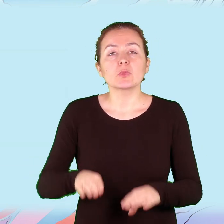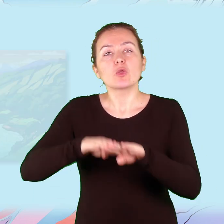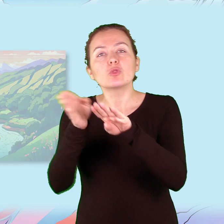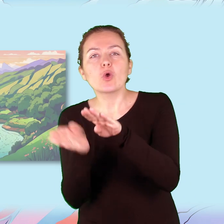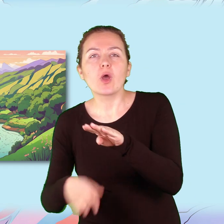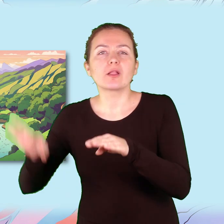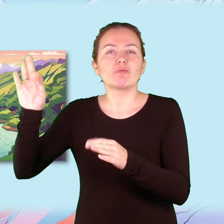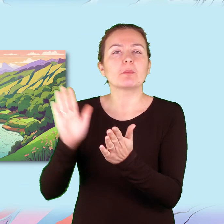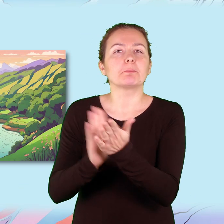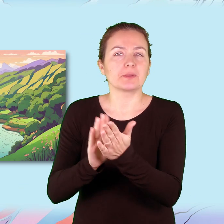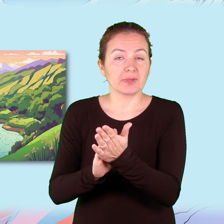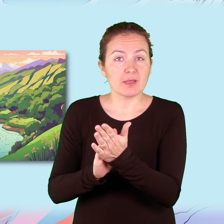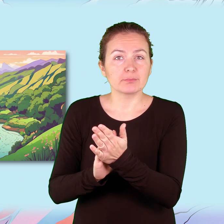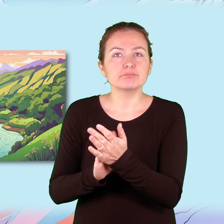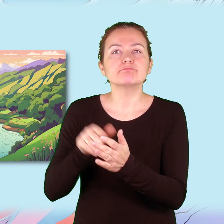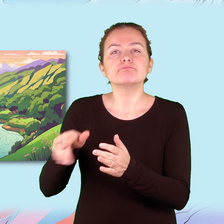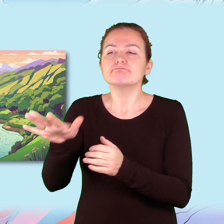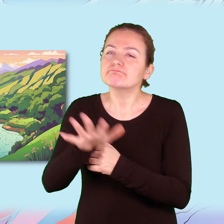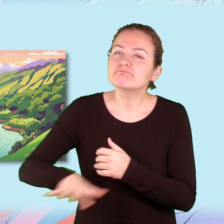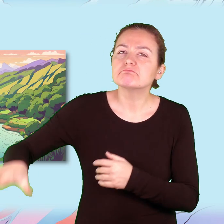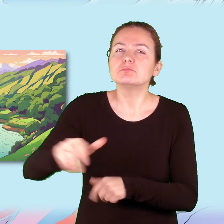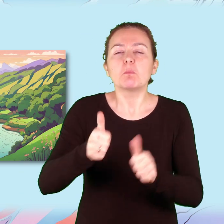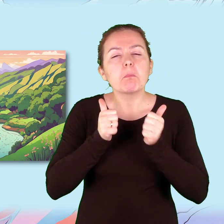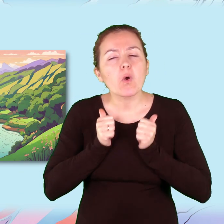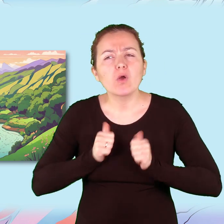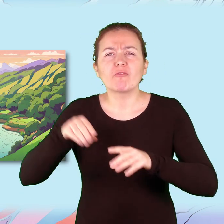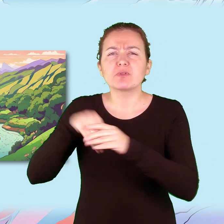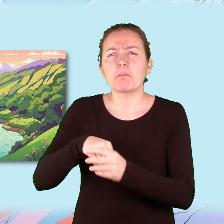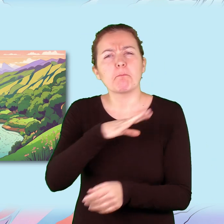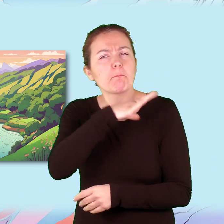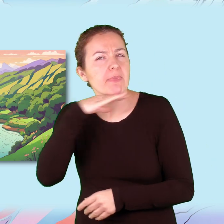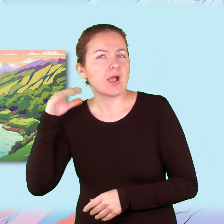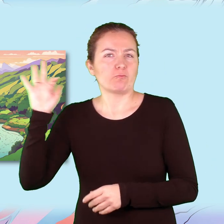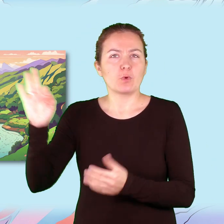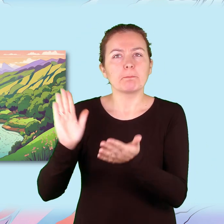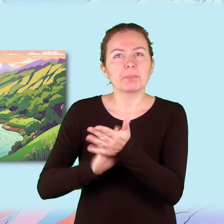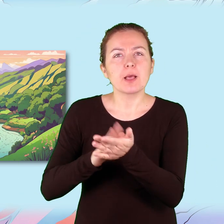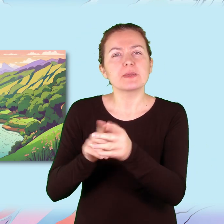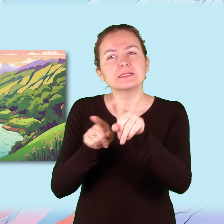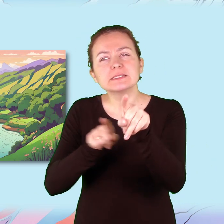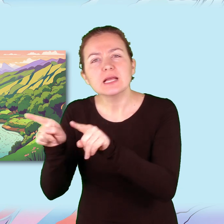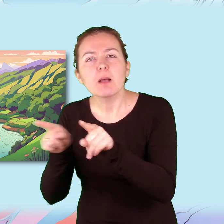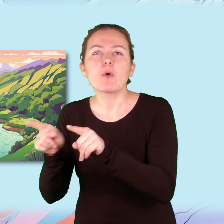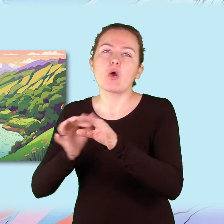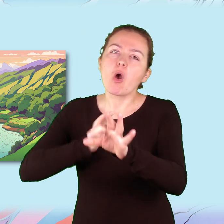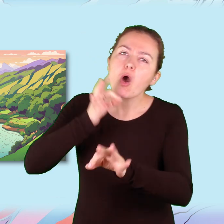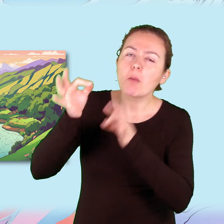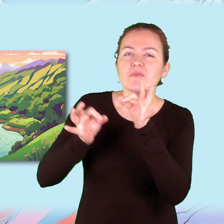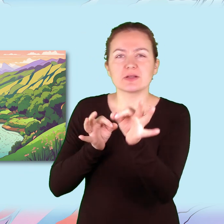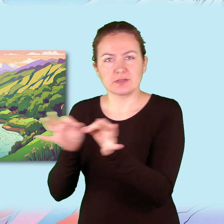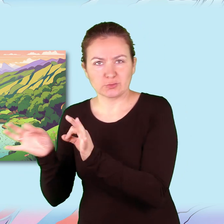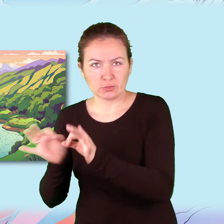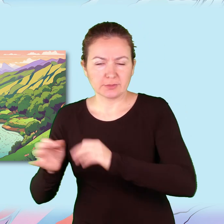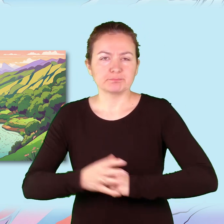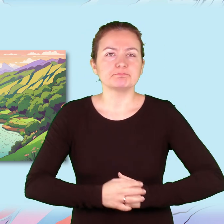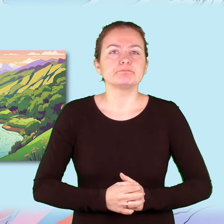• Biblijna Dolina – spokojna kraina pełna symboli i historii biblijnych.